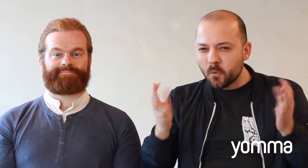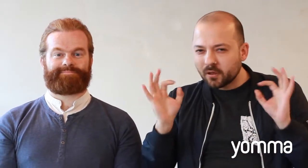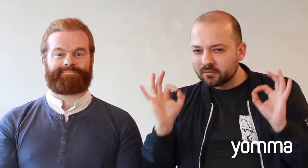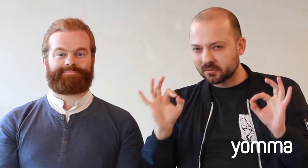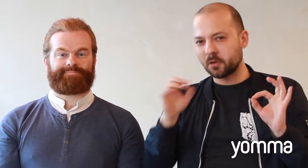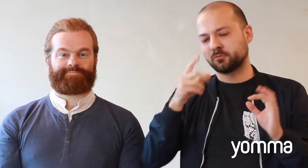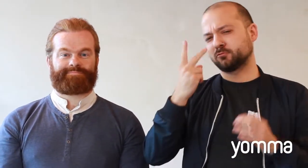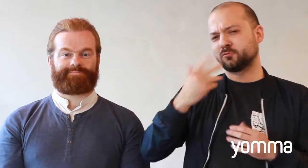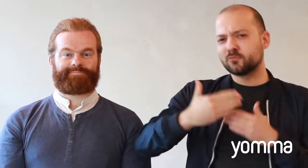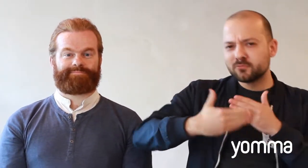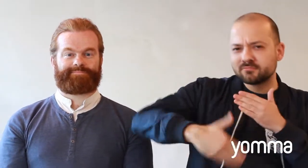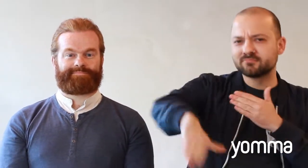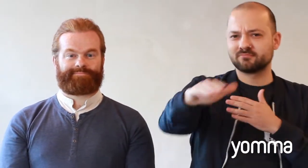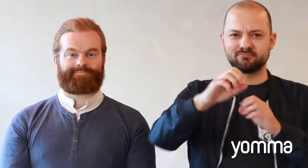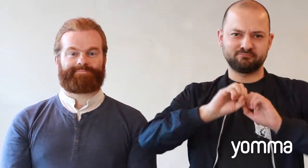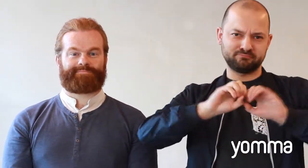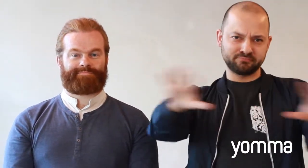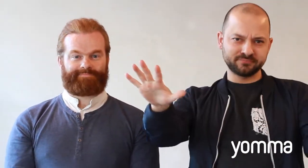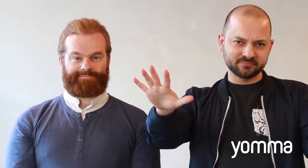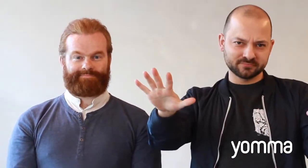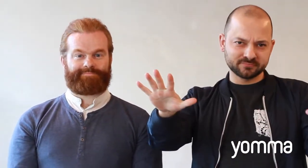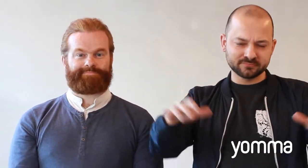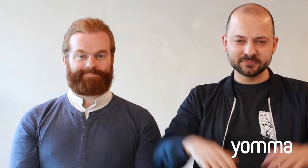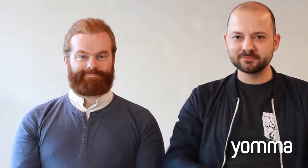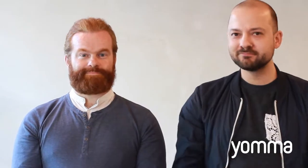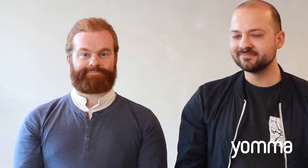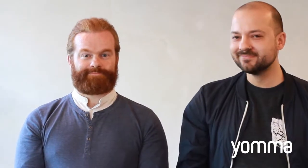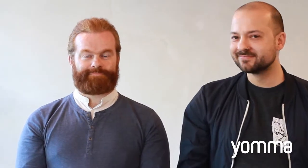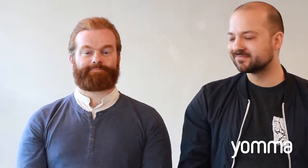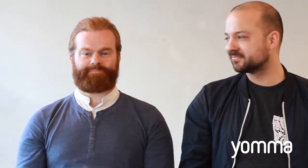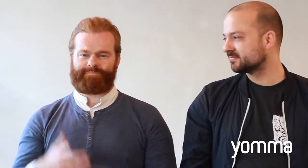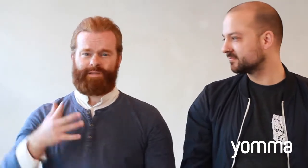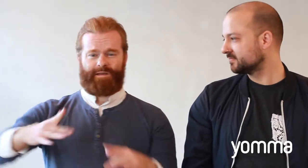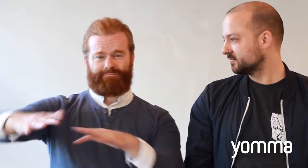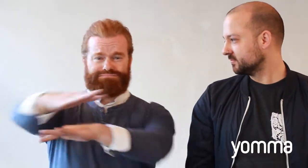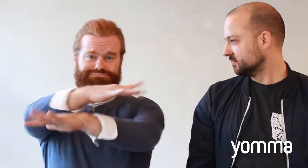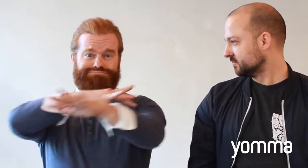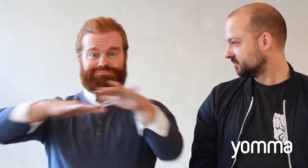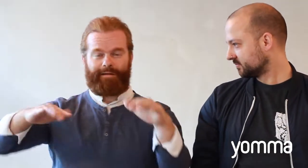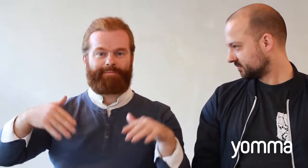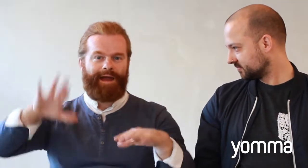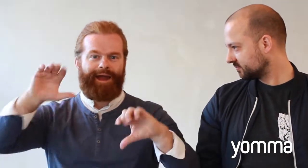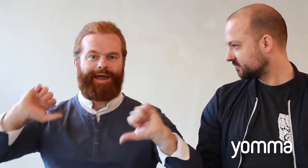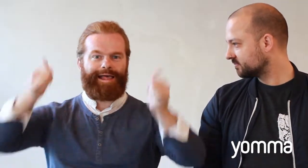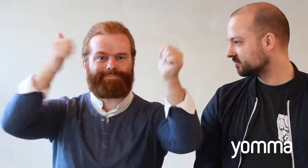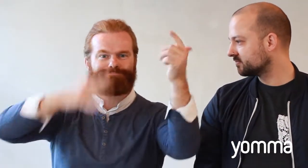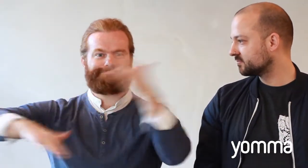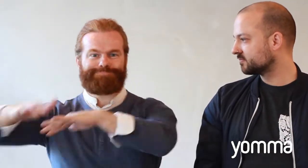Wo genau sich der Raum befindet, werdet ihr sicherlich bald erfahren. Die Lage ist lebendig.